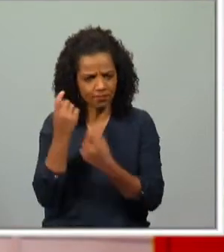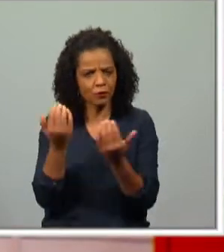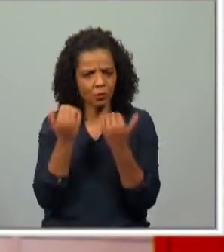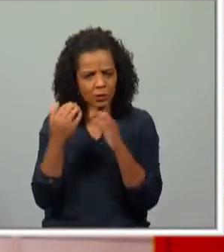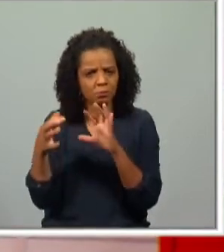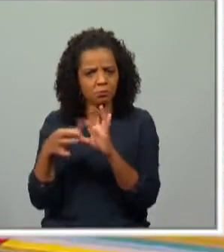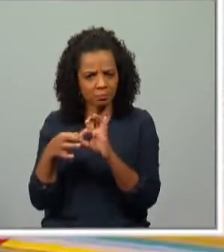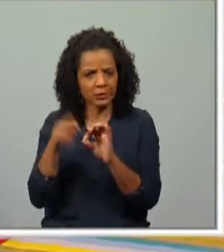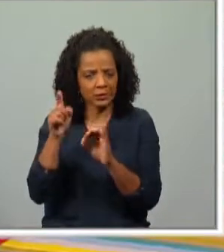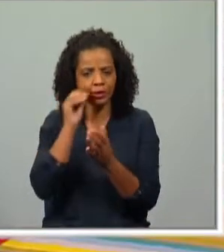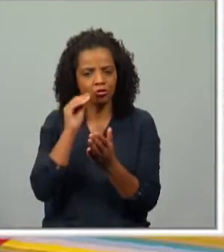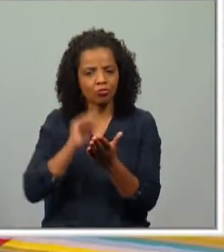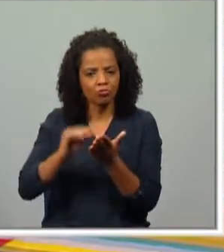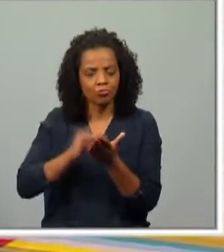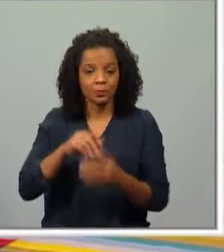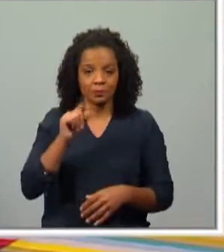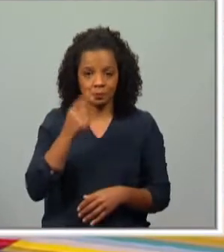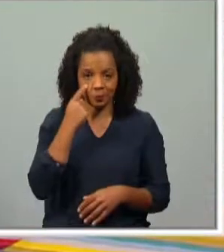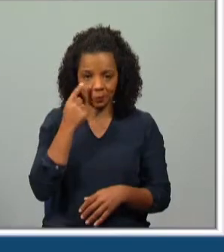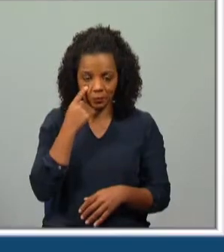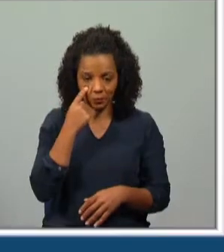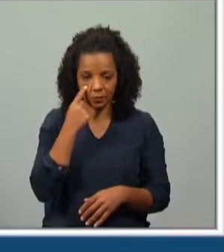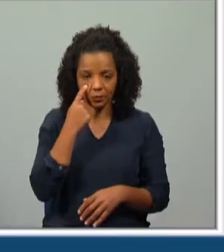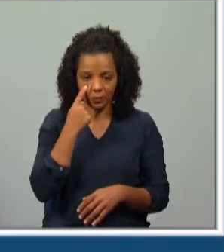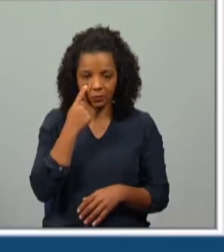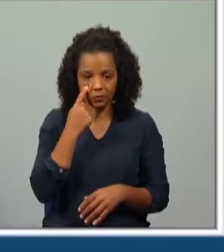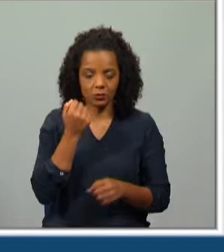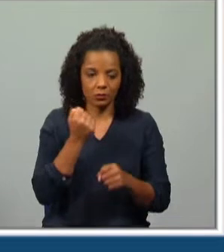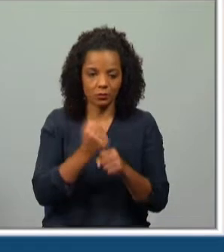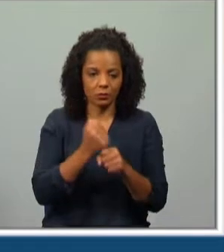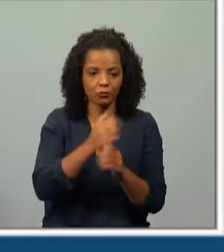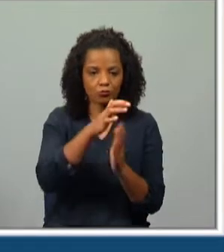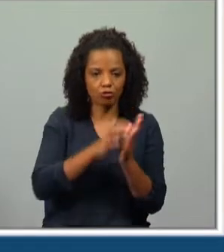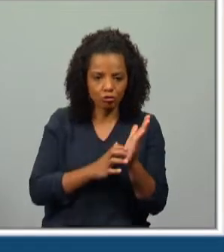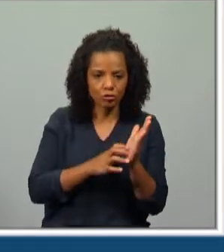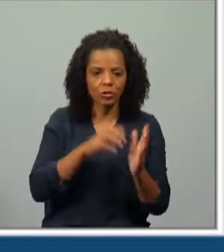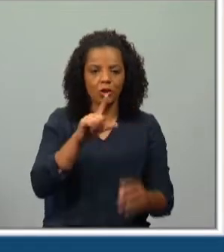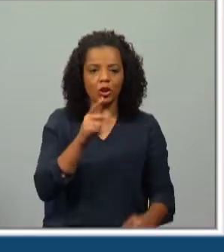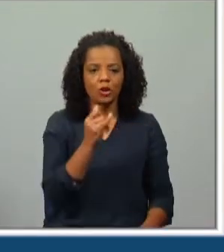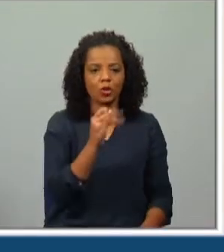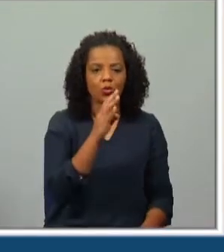sobre ele vamos também conhecer e a obra e a vida de Luiz se pudeda que 關於他，我們也會知道和工作路易斯的生活可能是